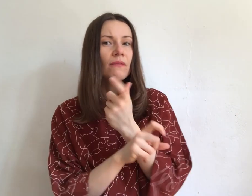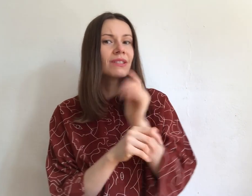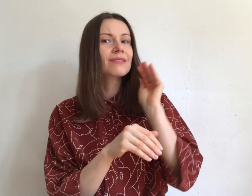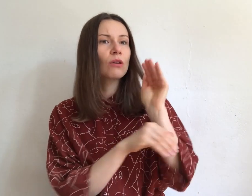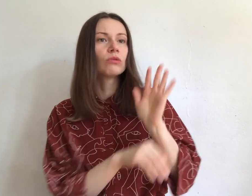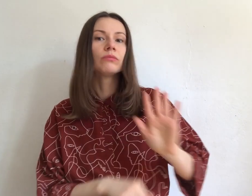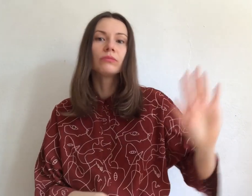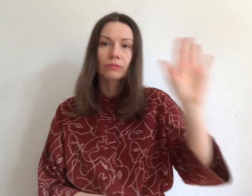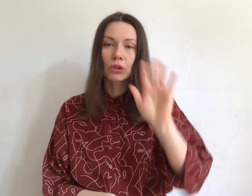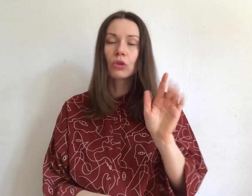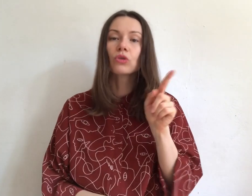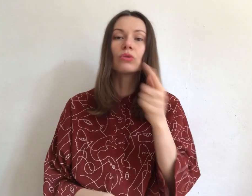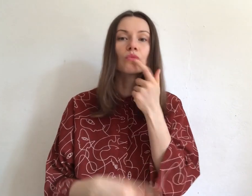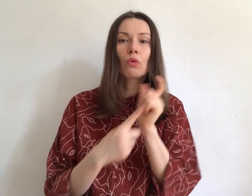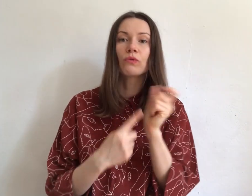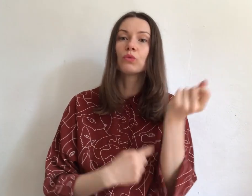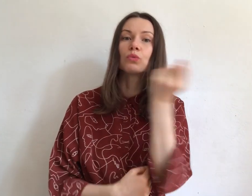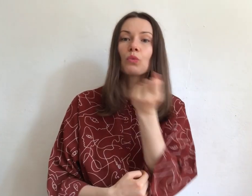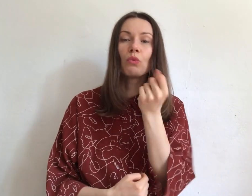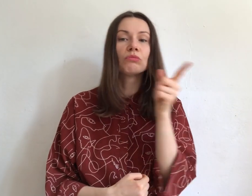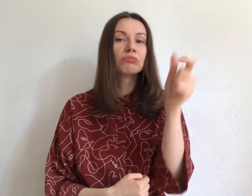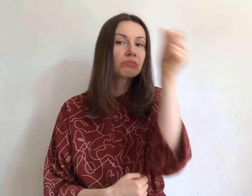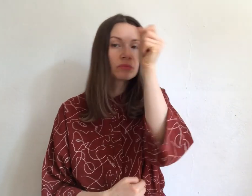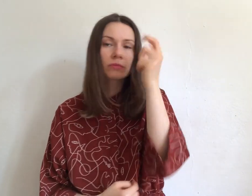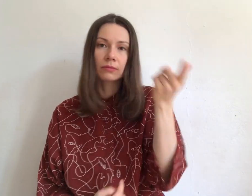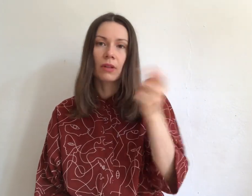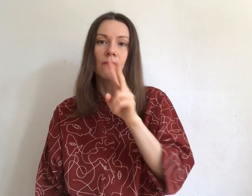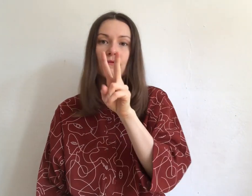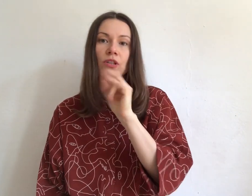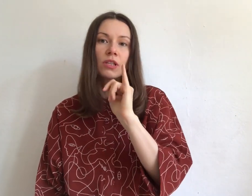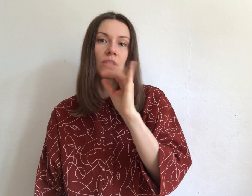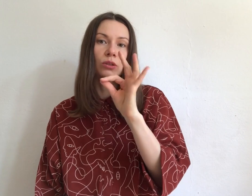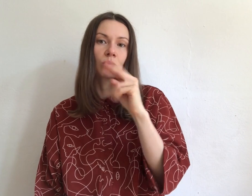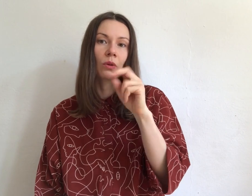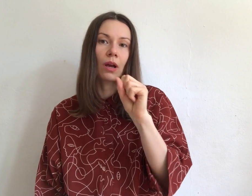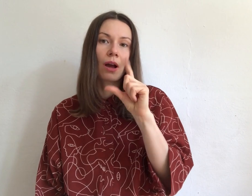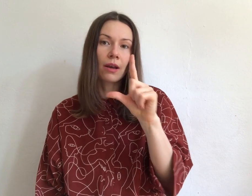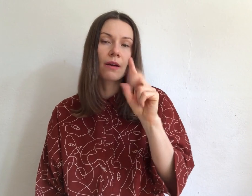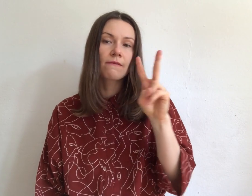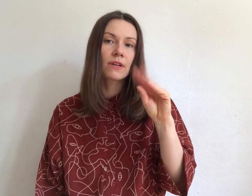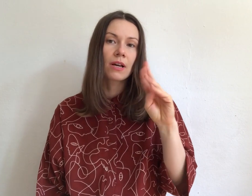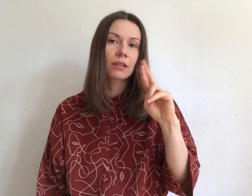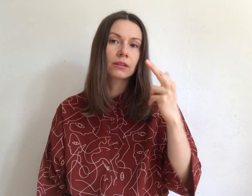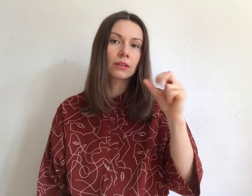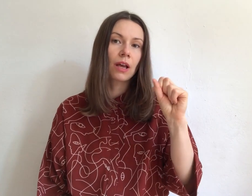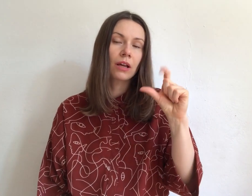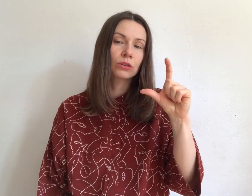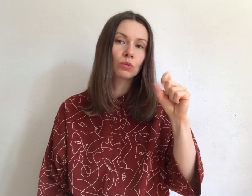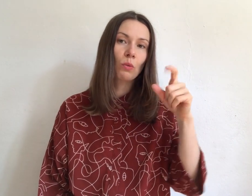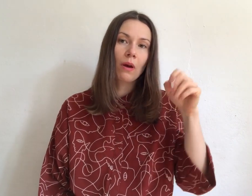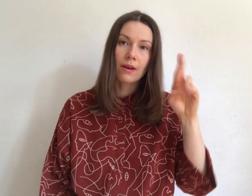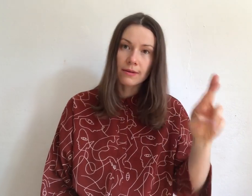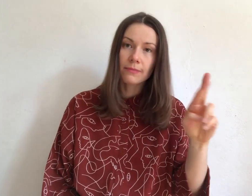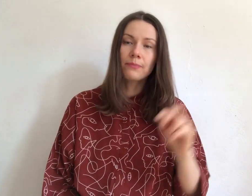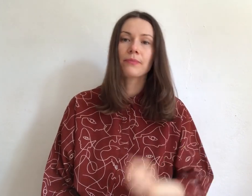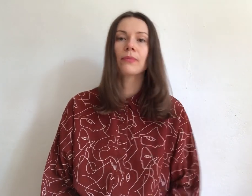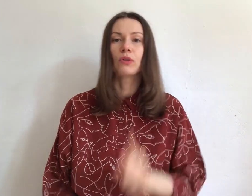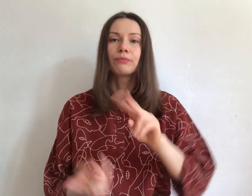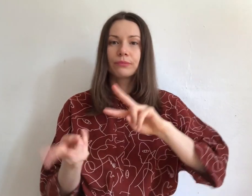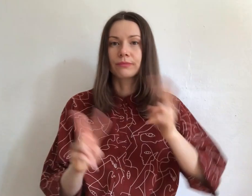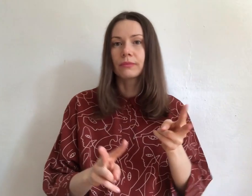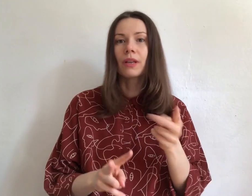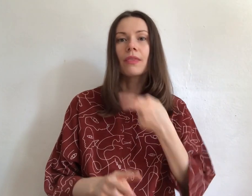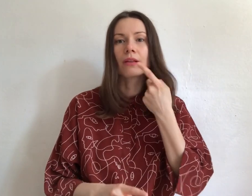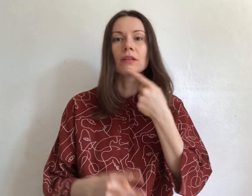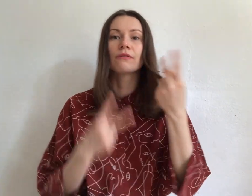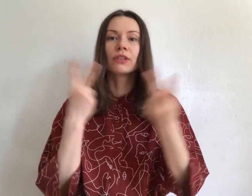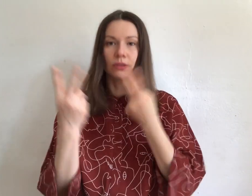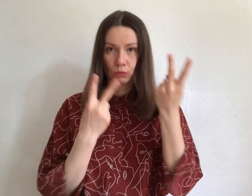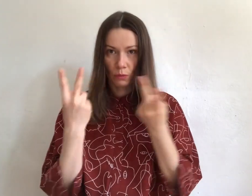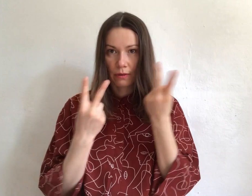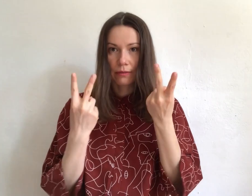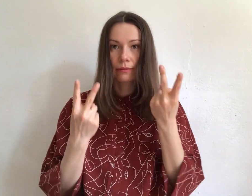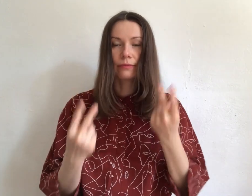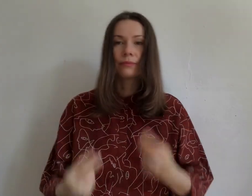W krajach zachodnich używa się określenia Visual Vernacular, czyli Język Wizualny.